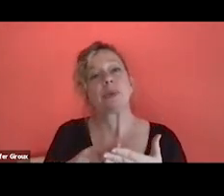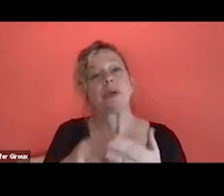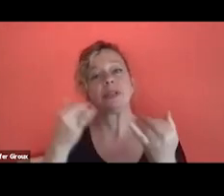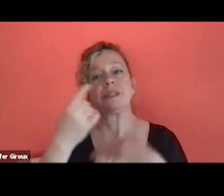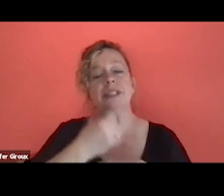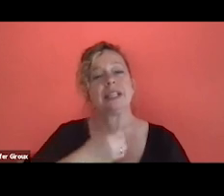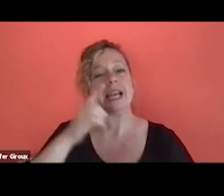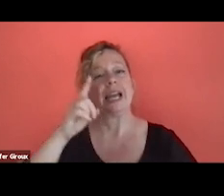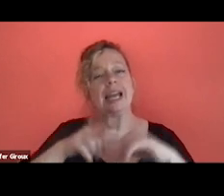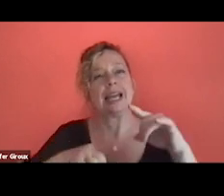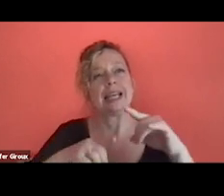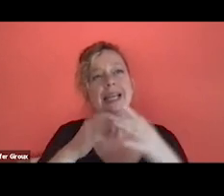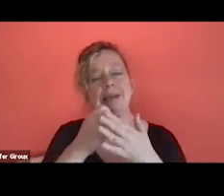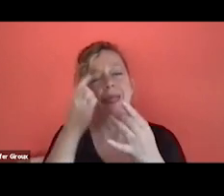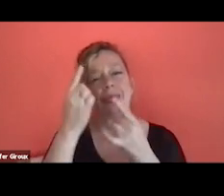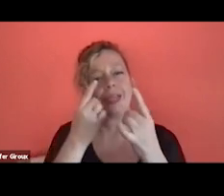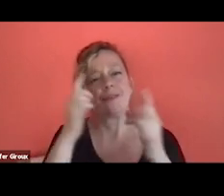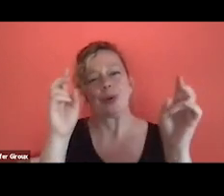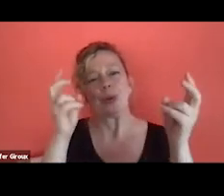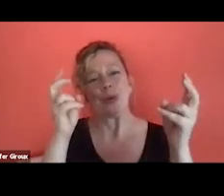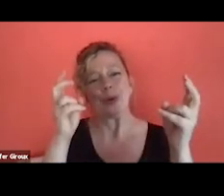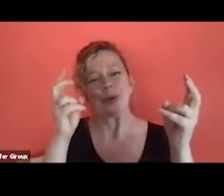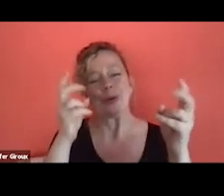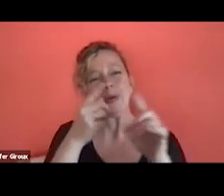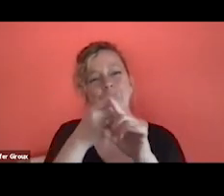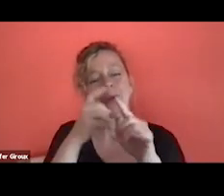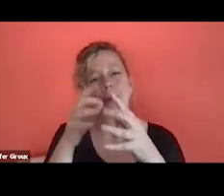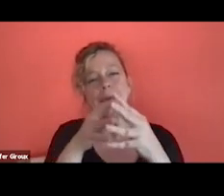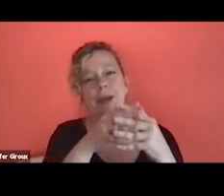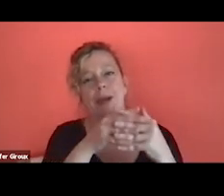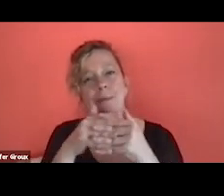no puedo evitar pensar en una cita de la cantante,